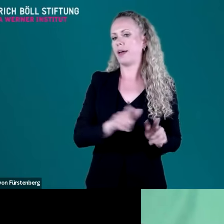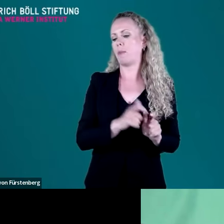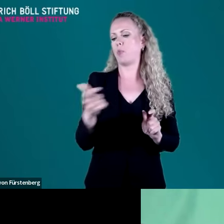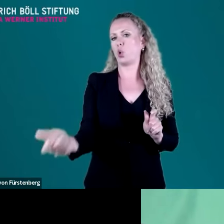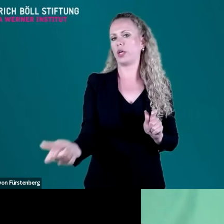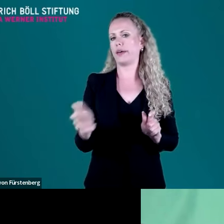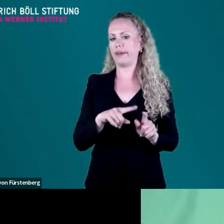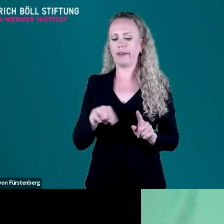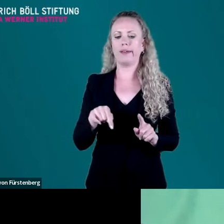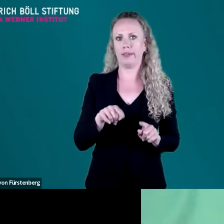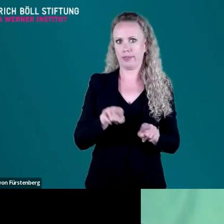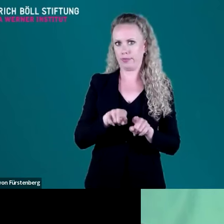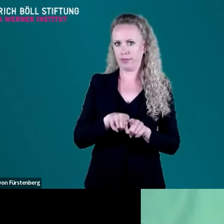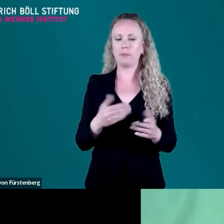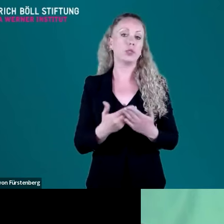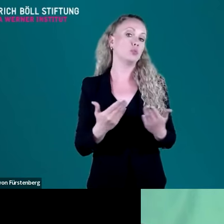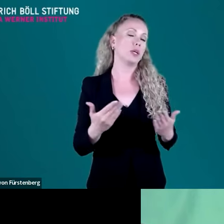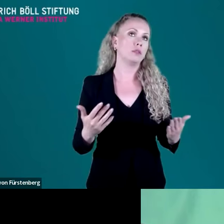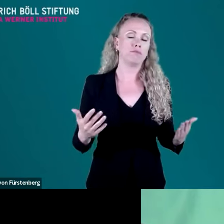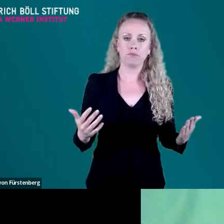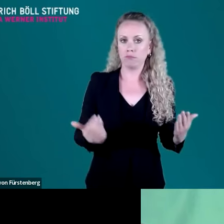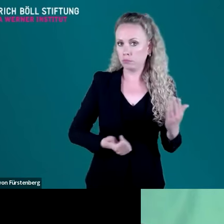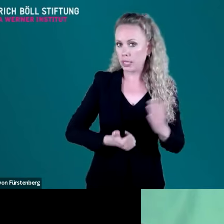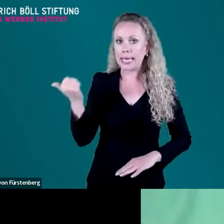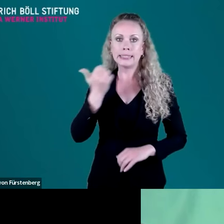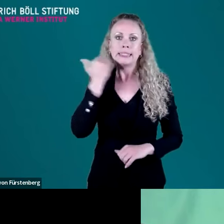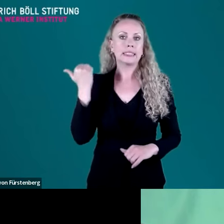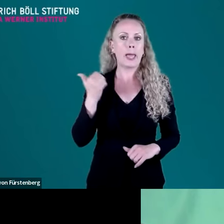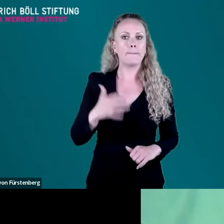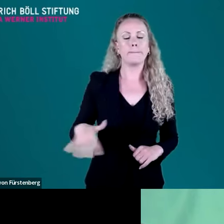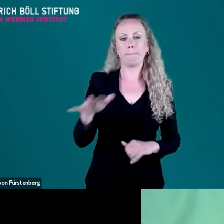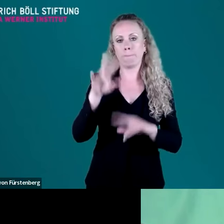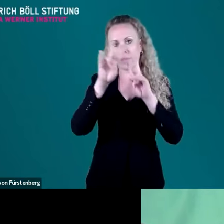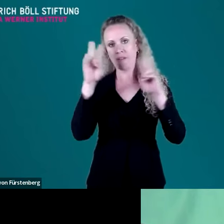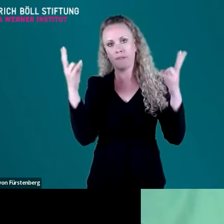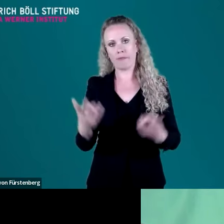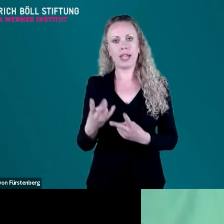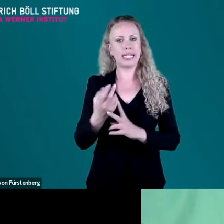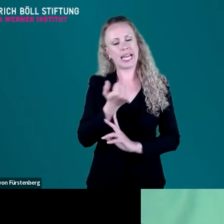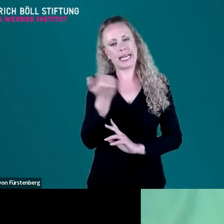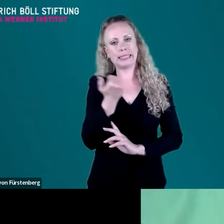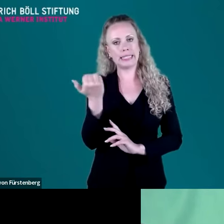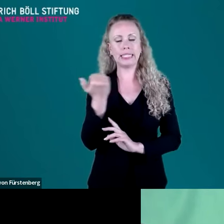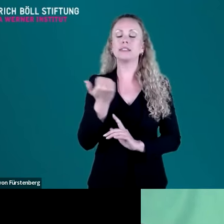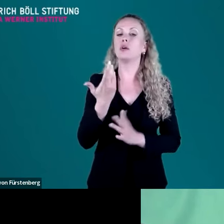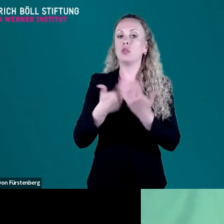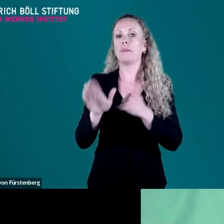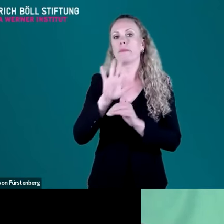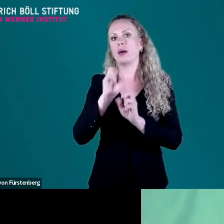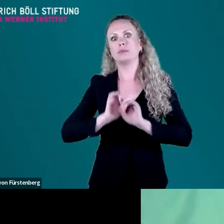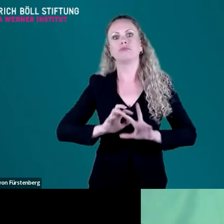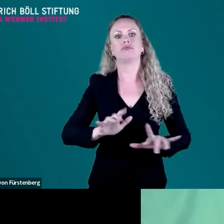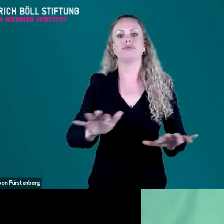zum Beispiel rechtsextremen Weltanschauungen dann noch weiter zu verbreiten und auch in die Mitte zu bringen.